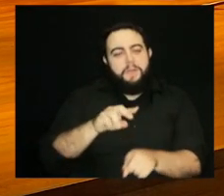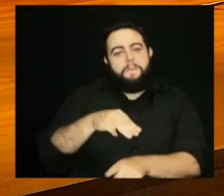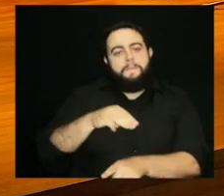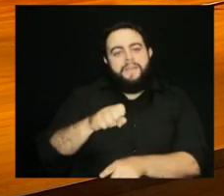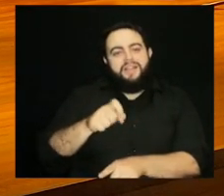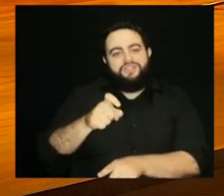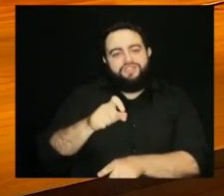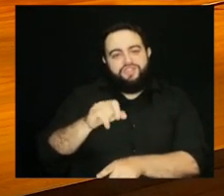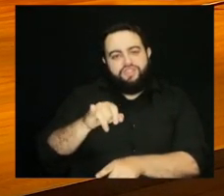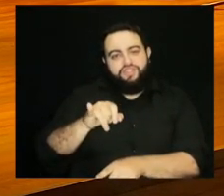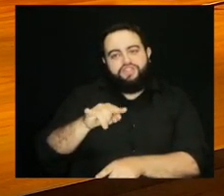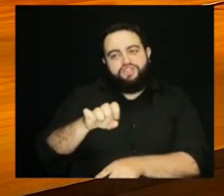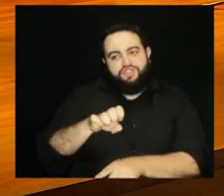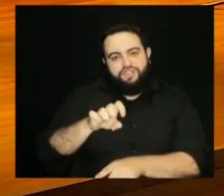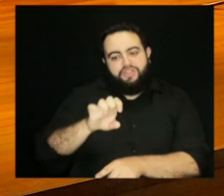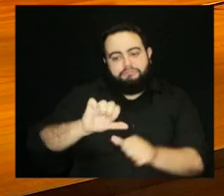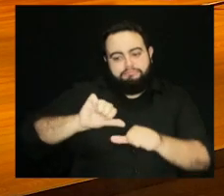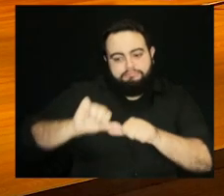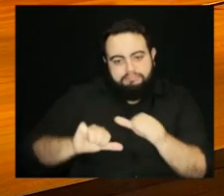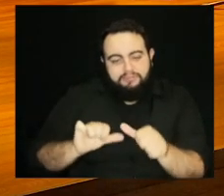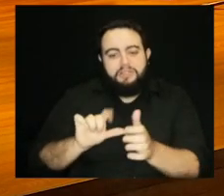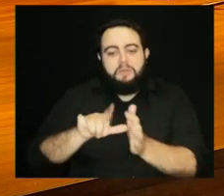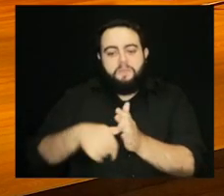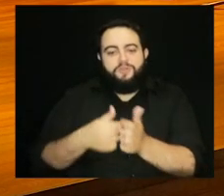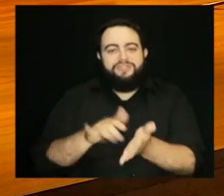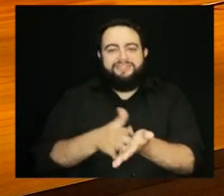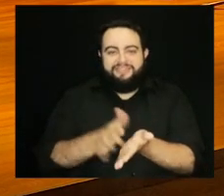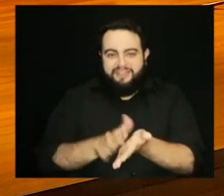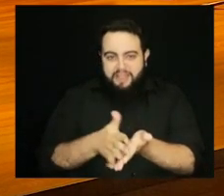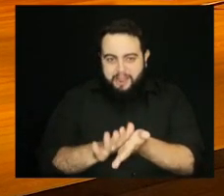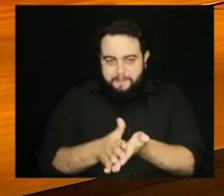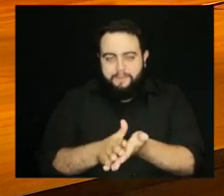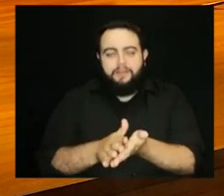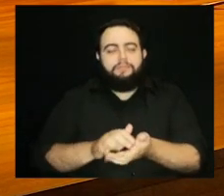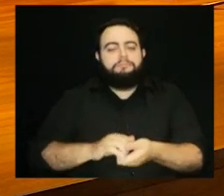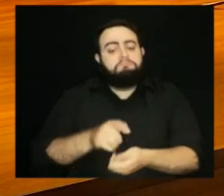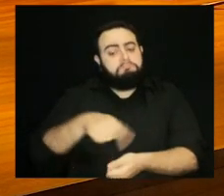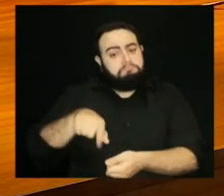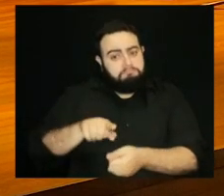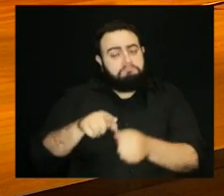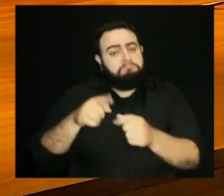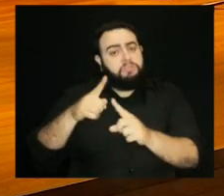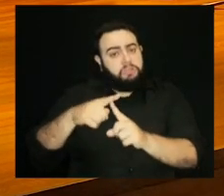samba. Então essas músicas americanas todas que são, como eu falei de manhã, são as músicas que se